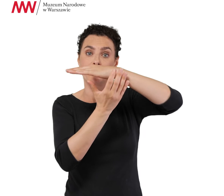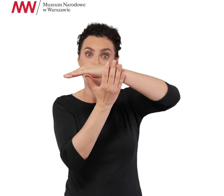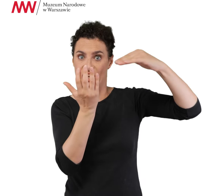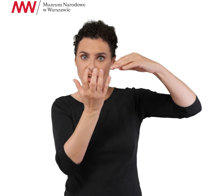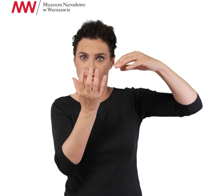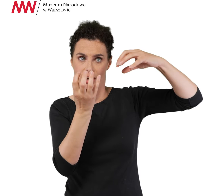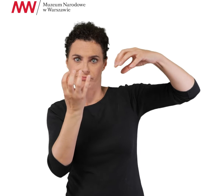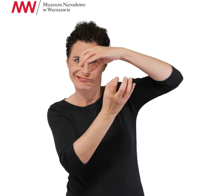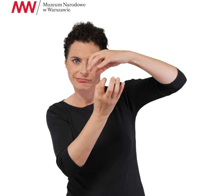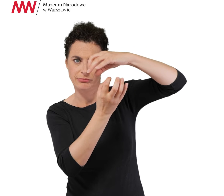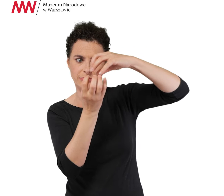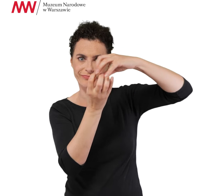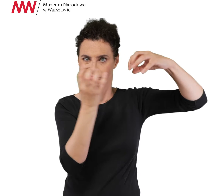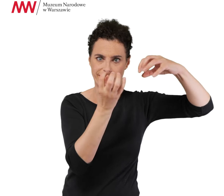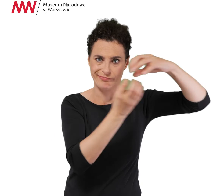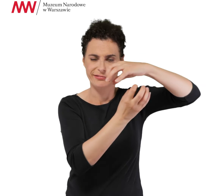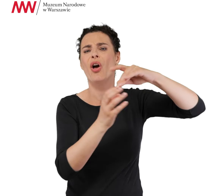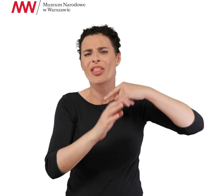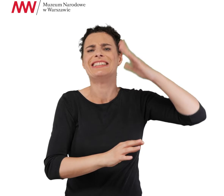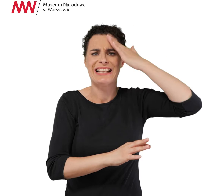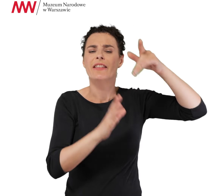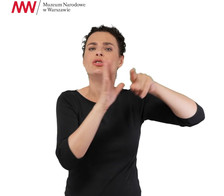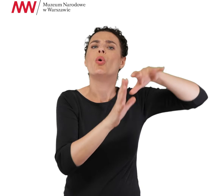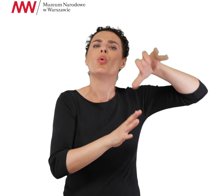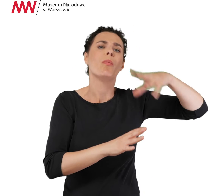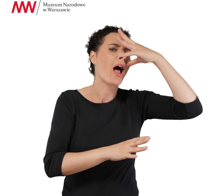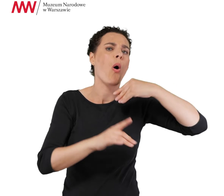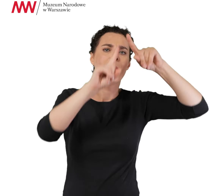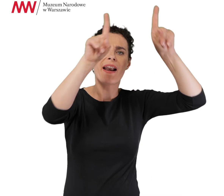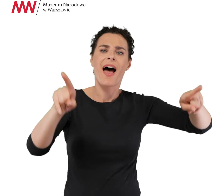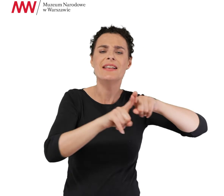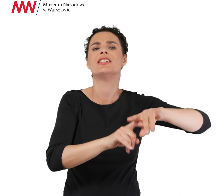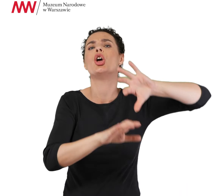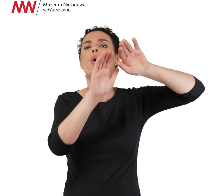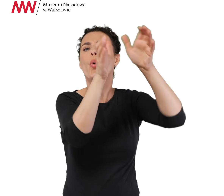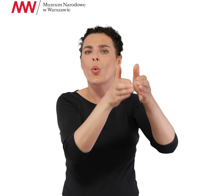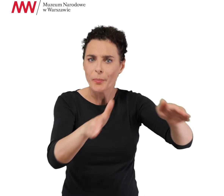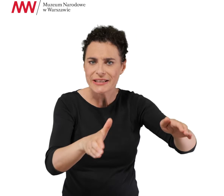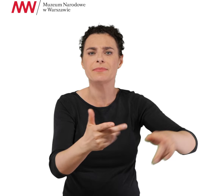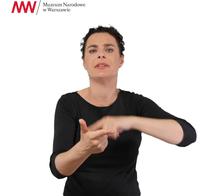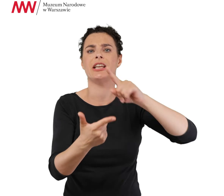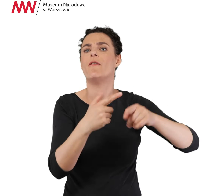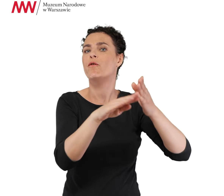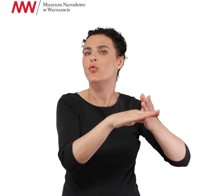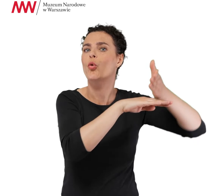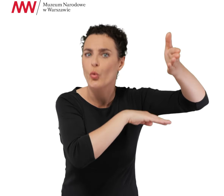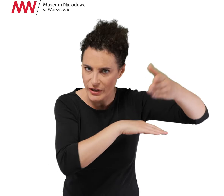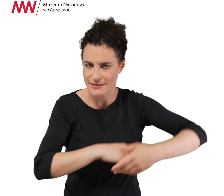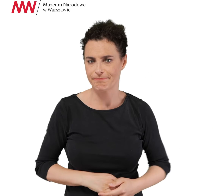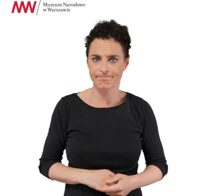"przecięcia przedmiotów", znane z obrazów kubistów i futurystów,